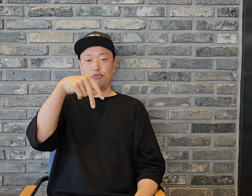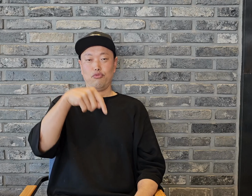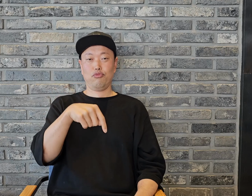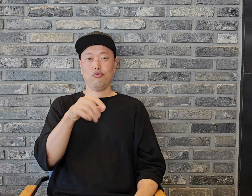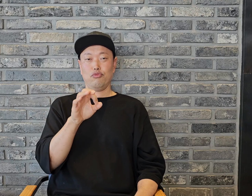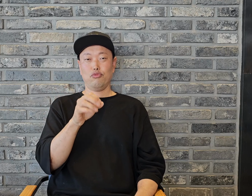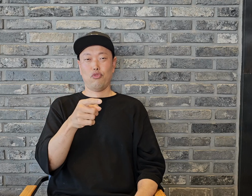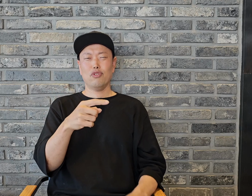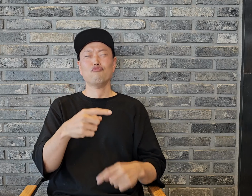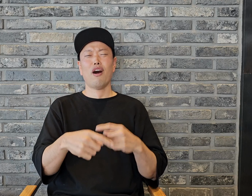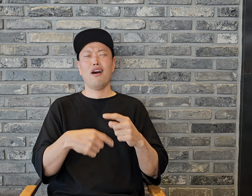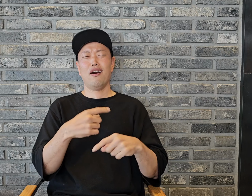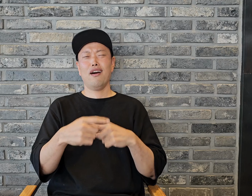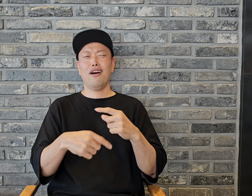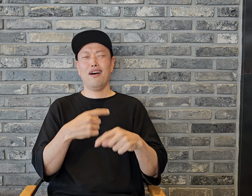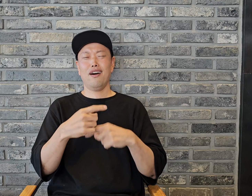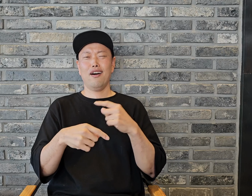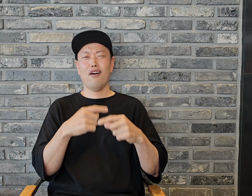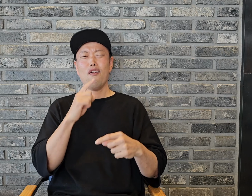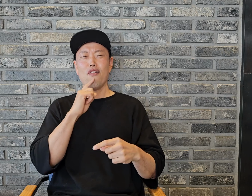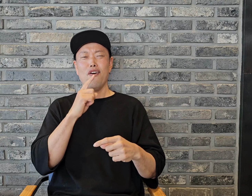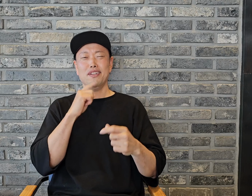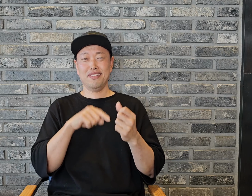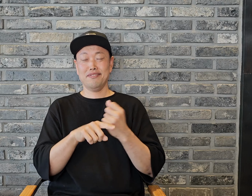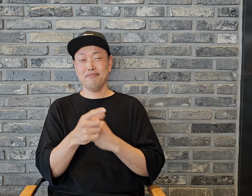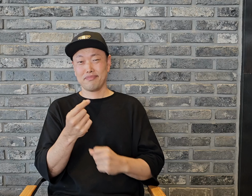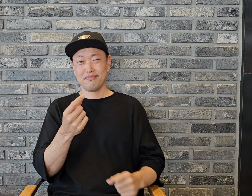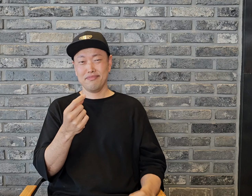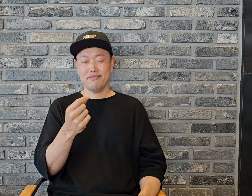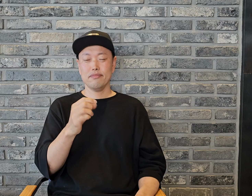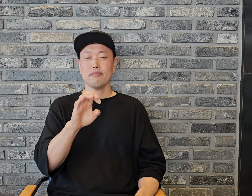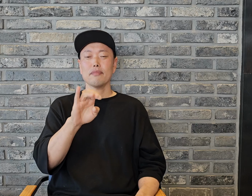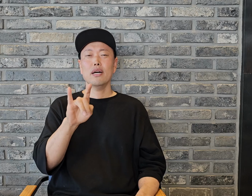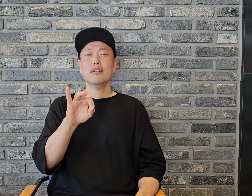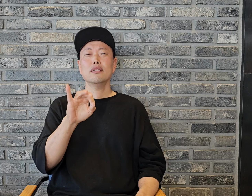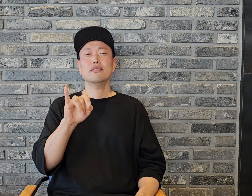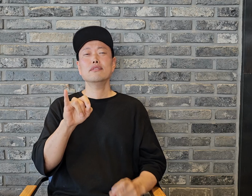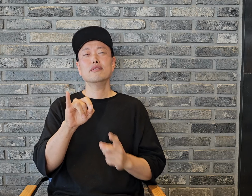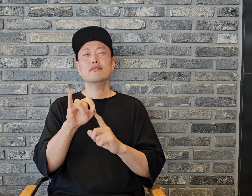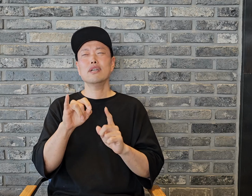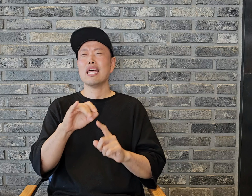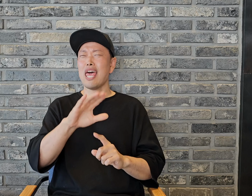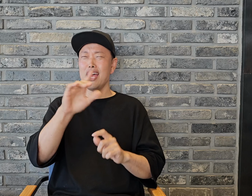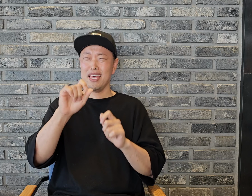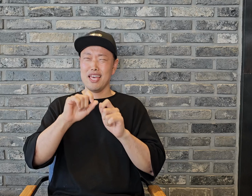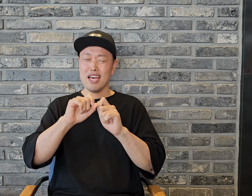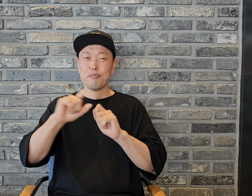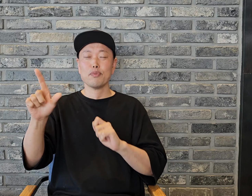Sie wissen, dass „Gebärdensprache“ in Gebärdensprache oben Sprache bedeutet. Wenn Sie an „paeng-i“ denken,